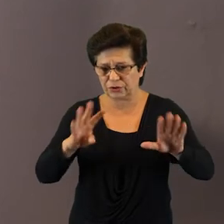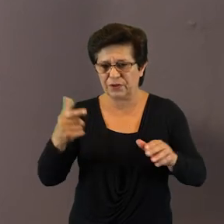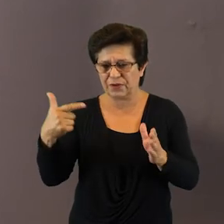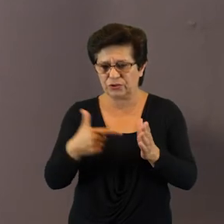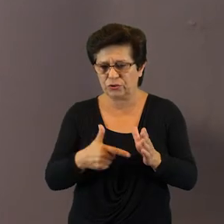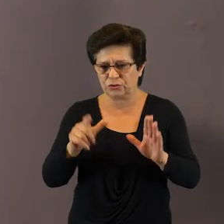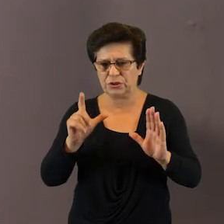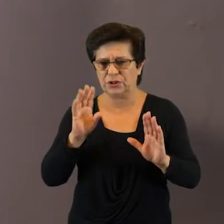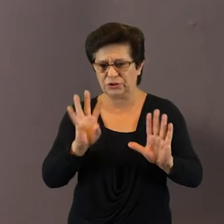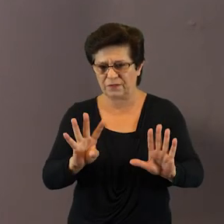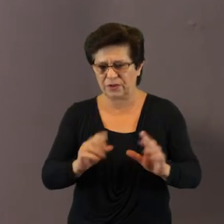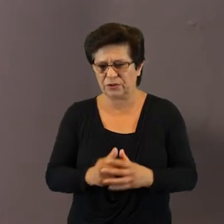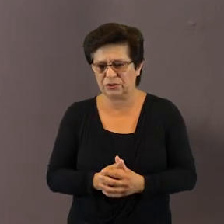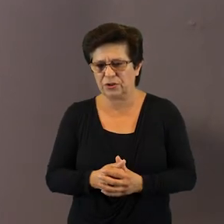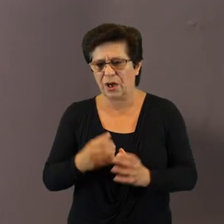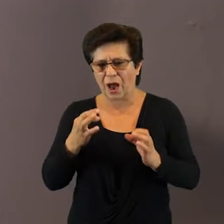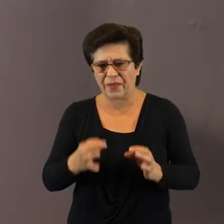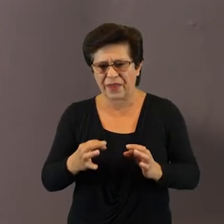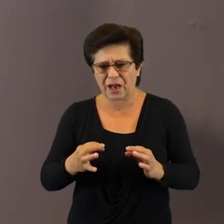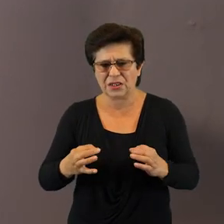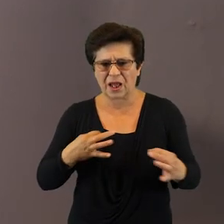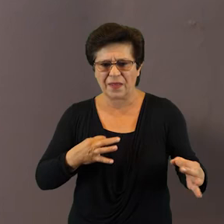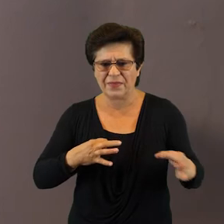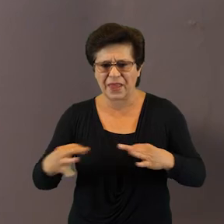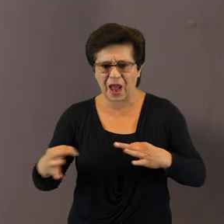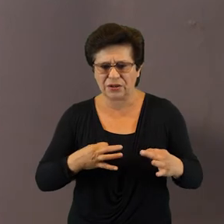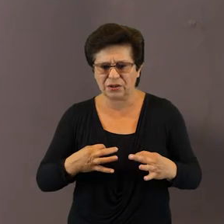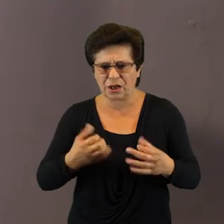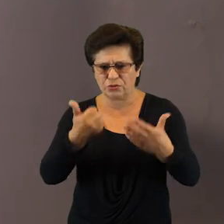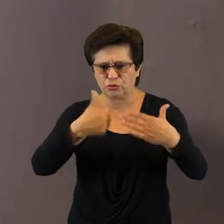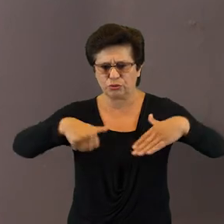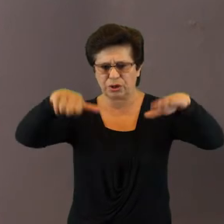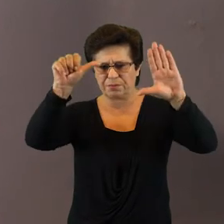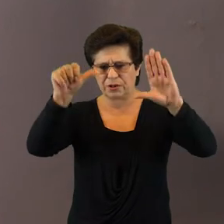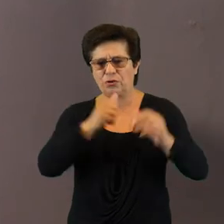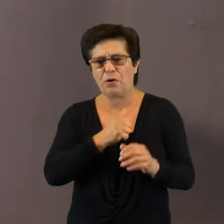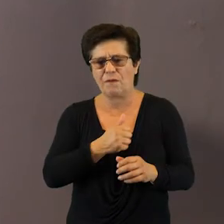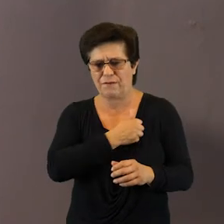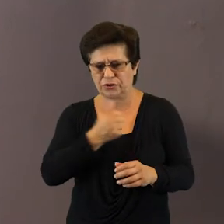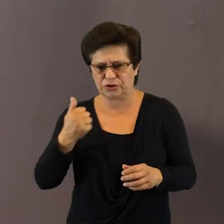oraz obecnie teatru 6. Piętro w Warszawie. Twórczość Sergiusza Sterny-Wachowiaka